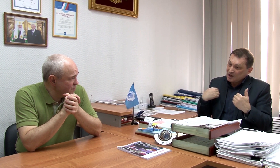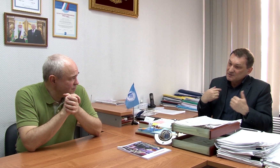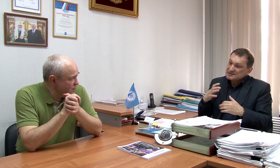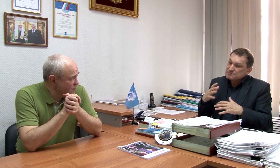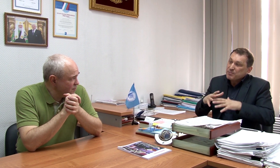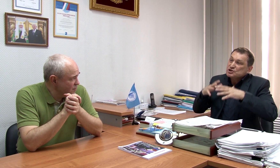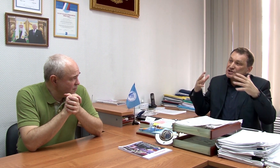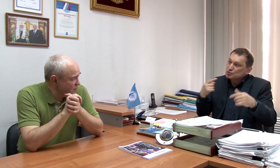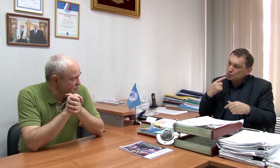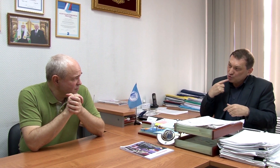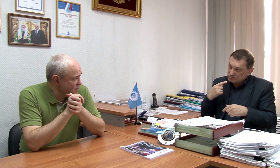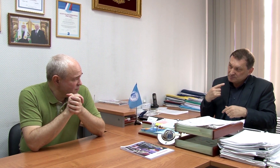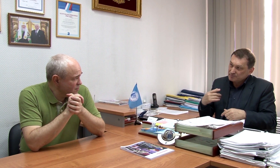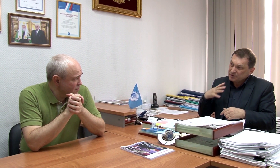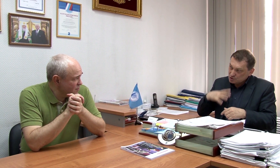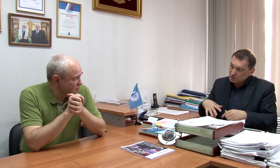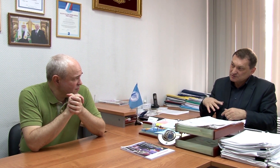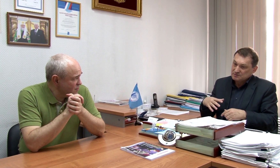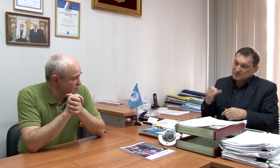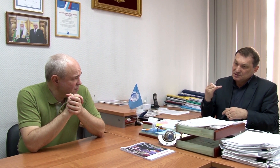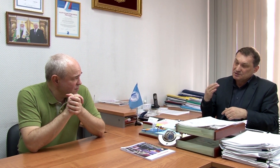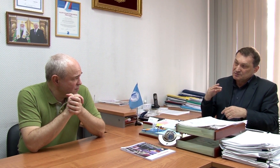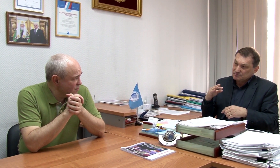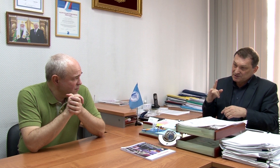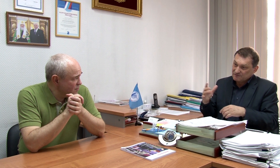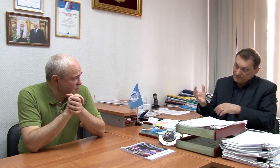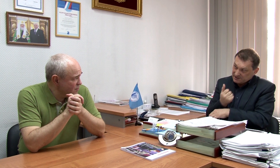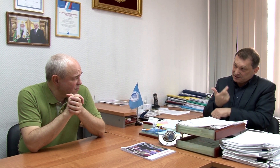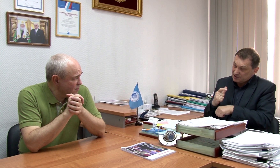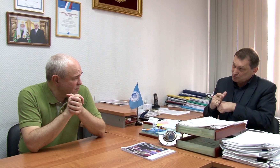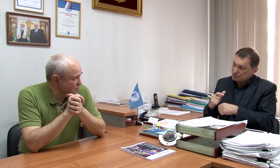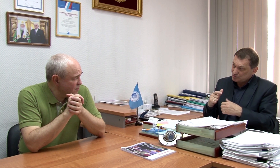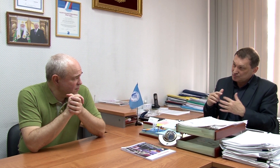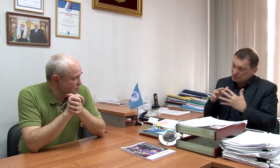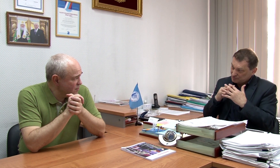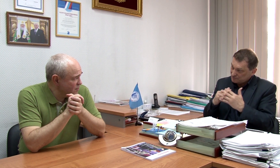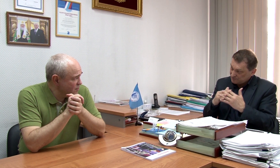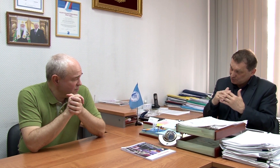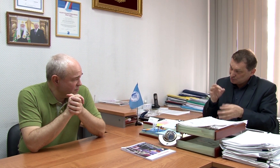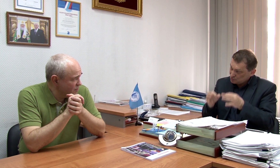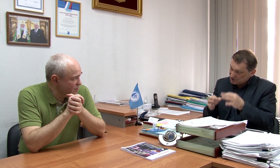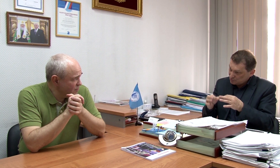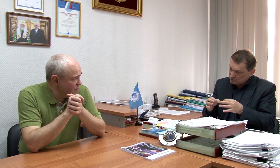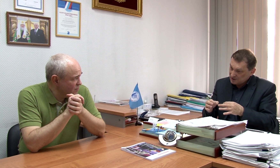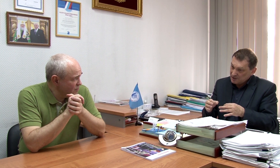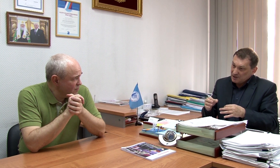скажу, что мы с большим трудом отстояли здание, выиграли судебную войну.